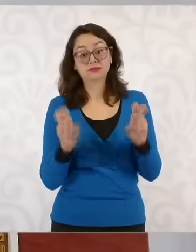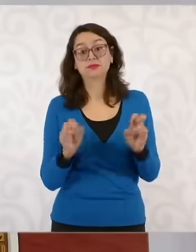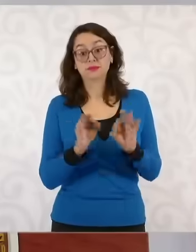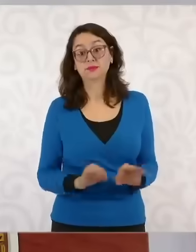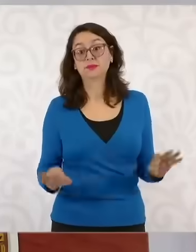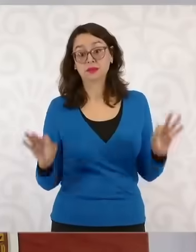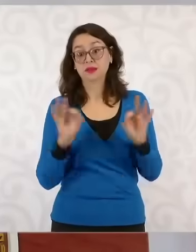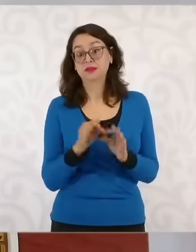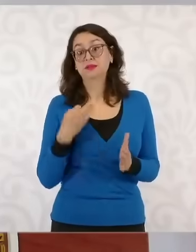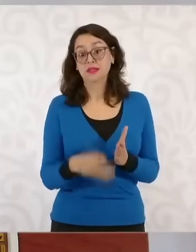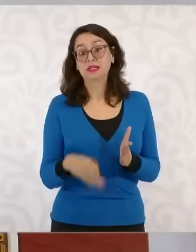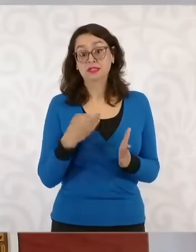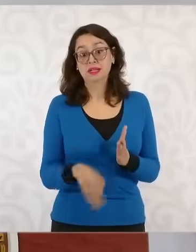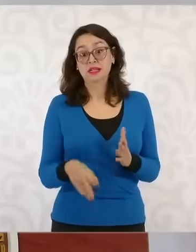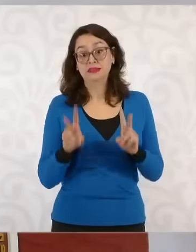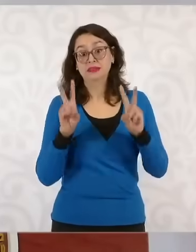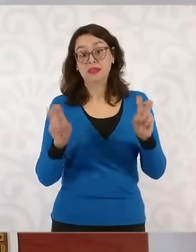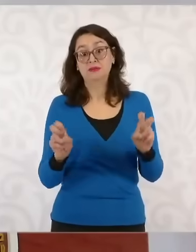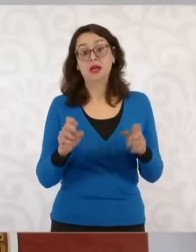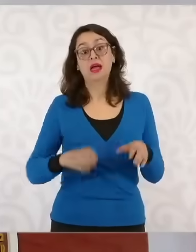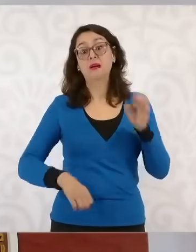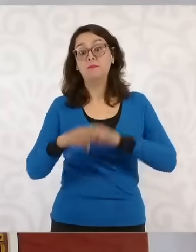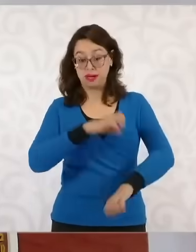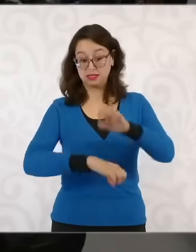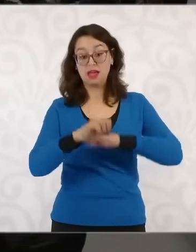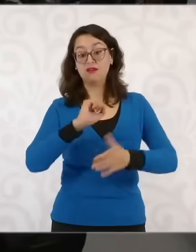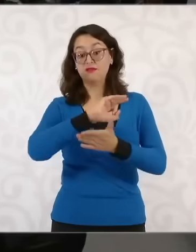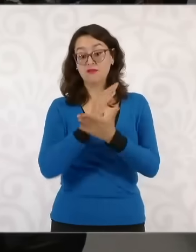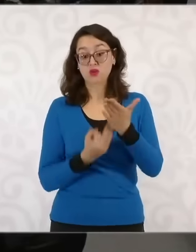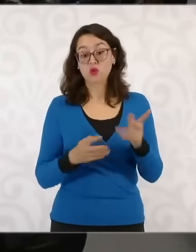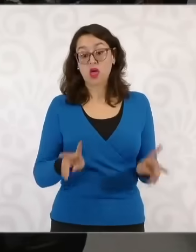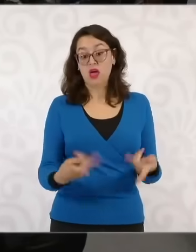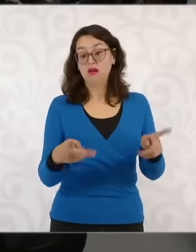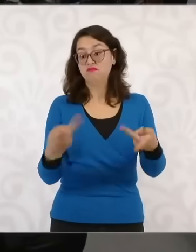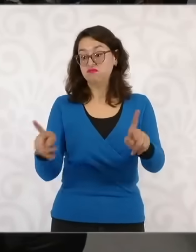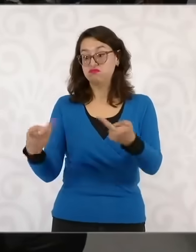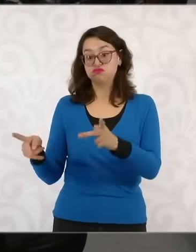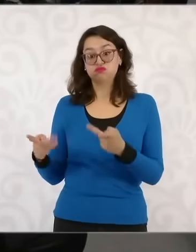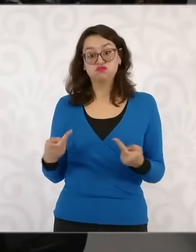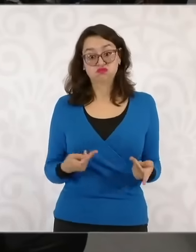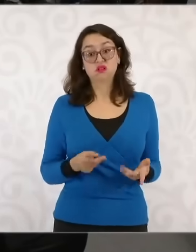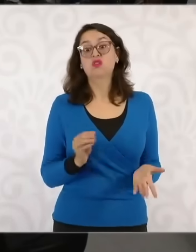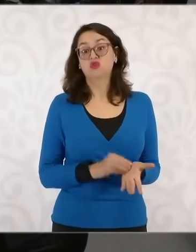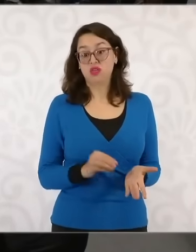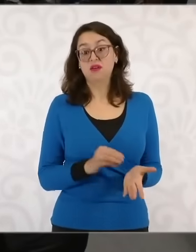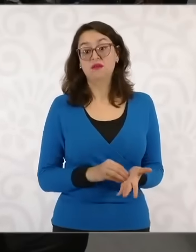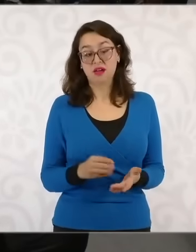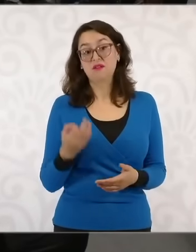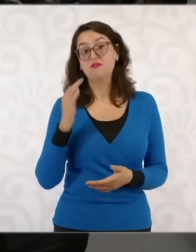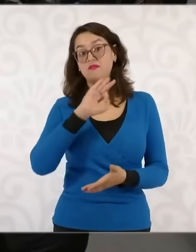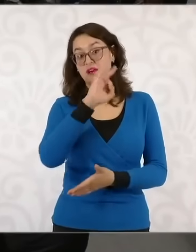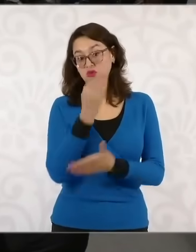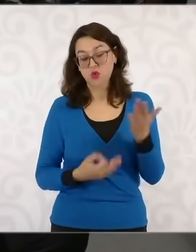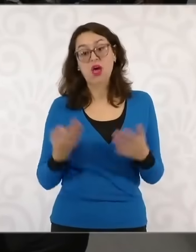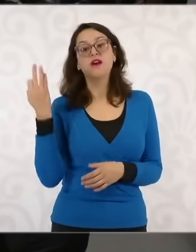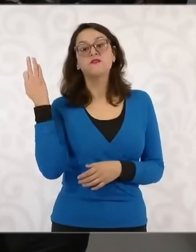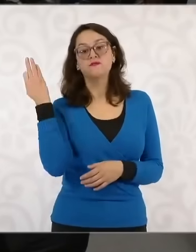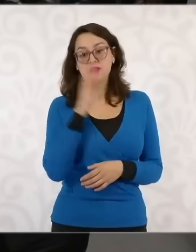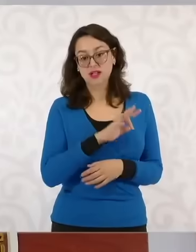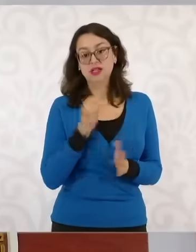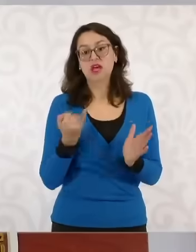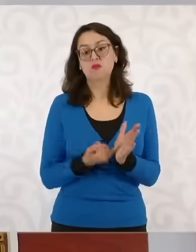tema en el país, el de las factureras, o sea, la emisión de facturas falsas para evadir impuestos.